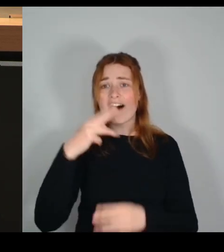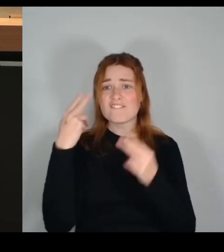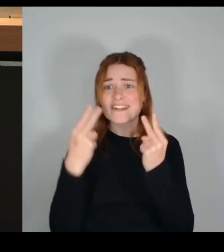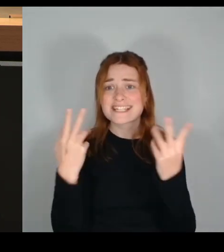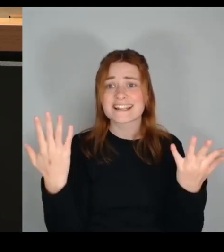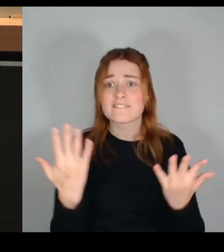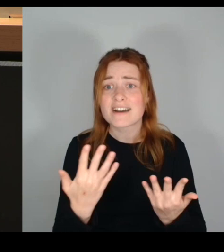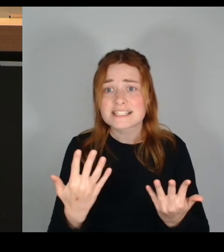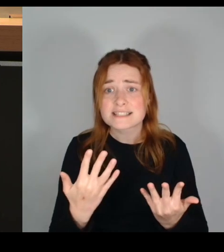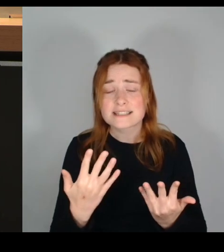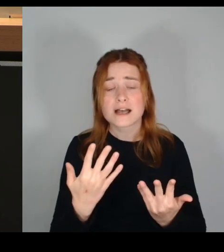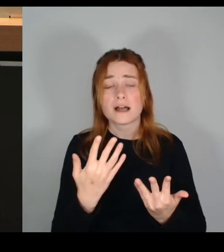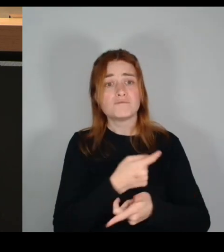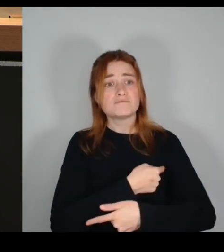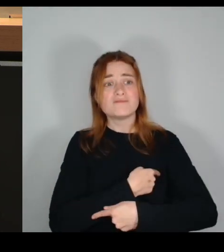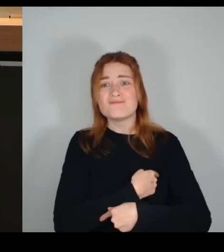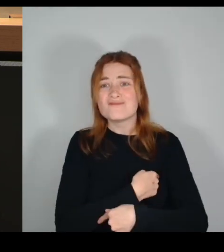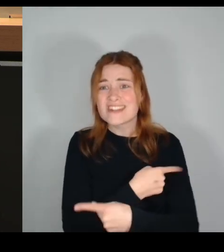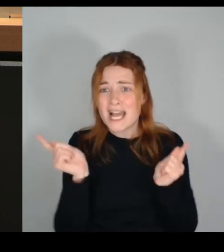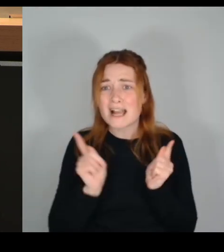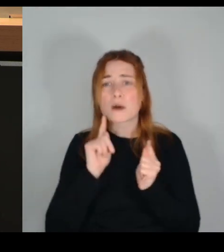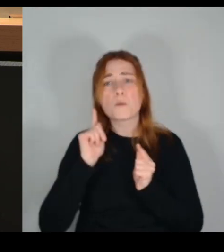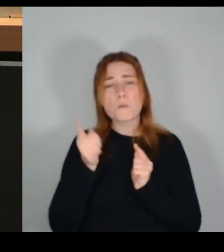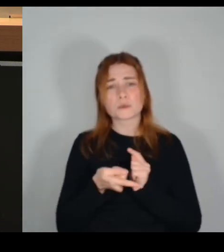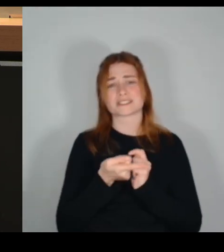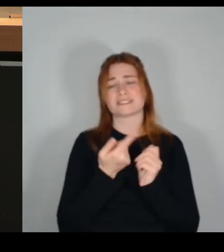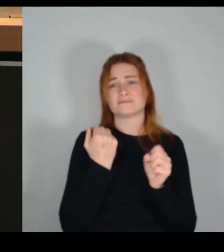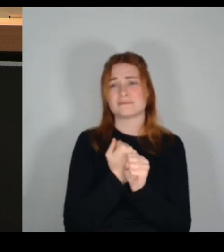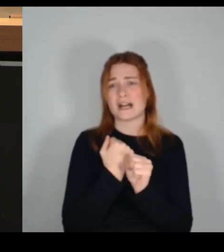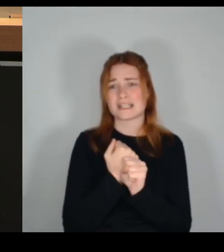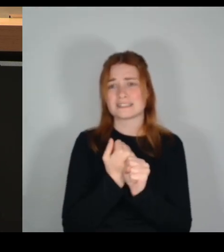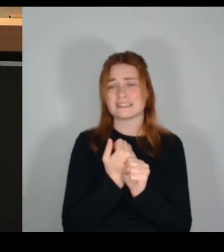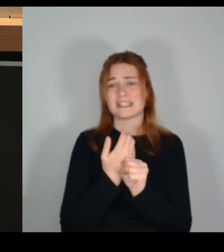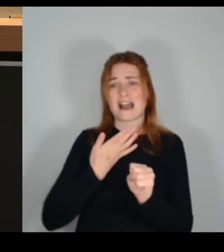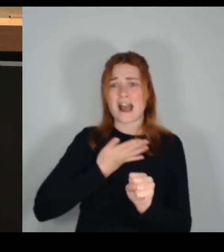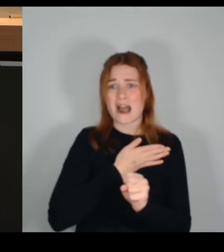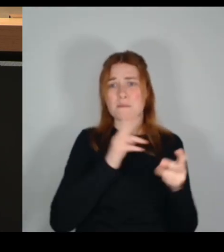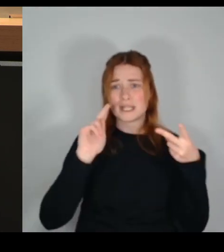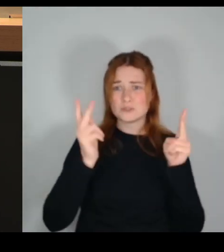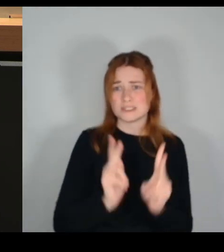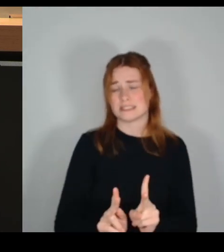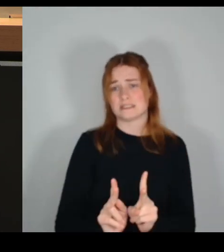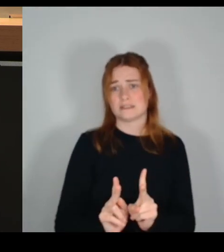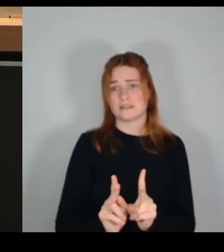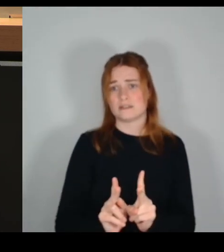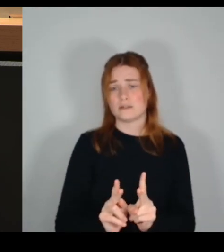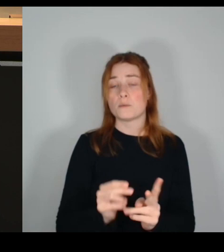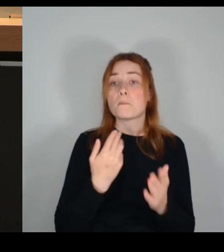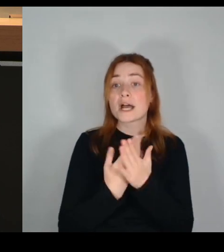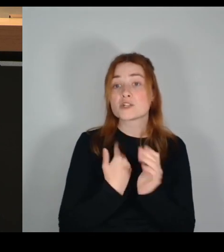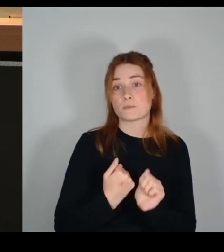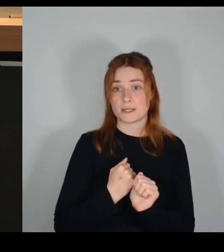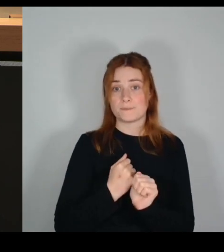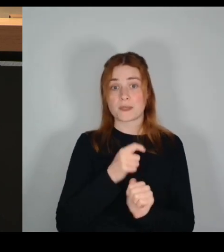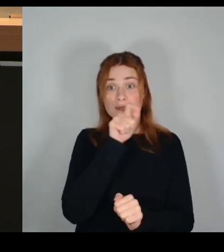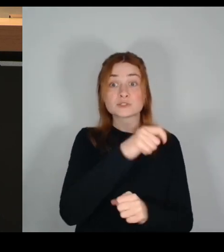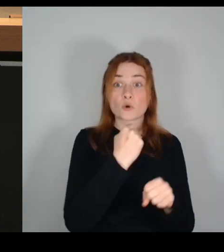arm ist, obwohl er zum Beispiel oder sie zum Beispiel arbeitet. Wie viele Menschen haben wir in den Niedriglohnsektoren,